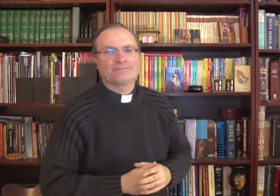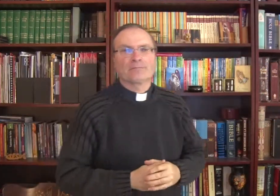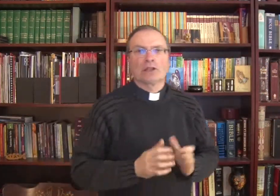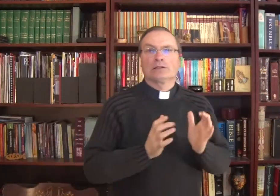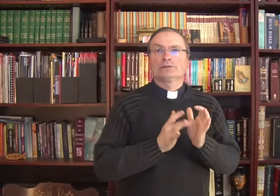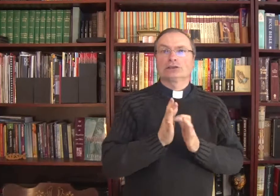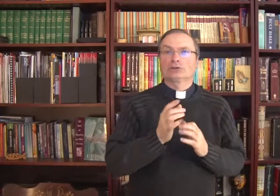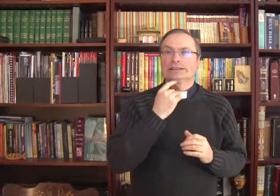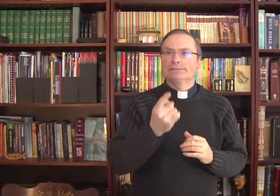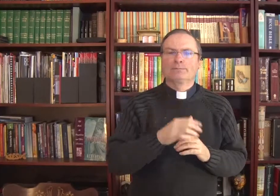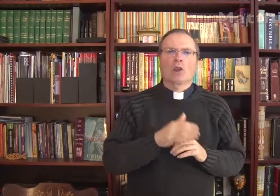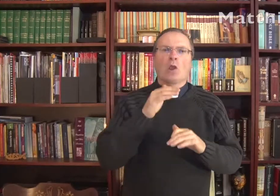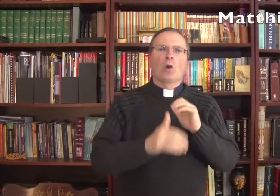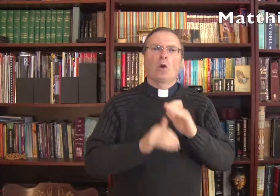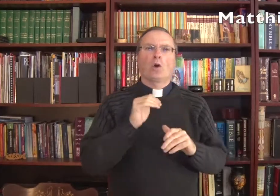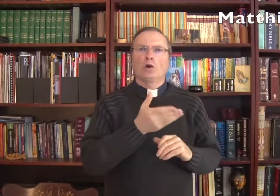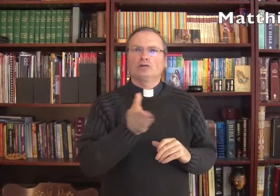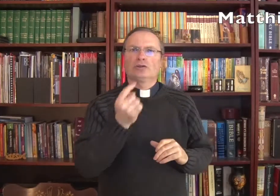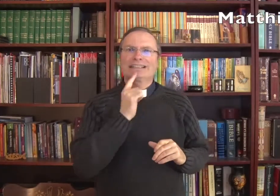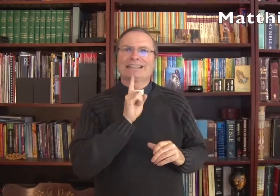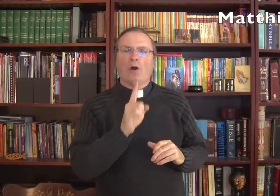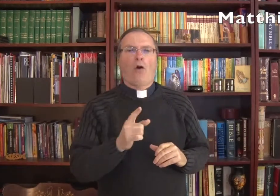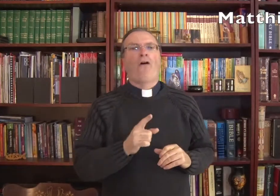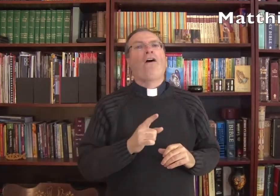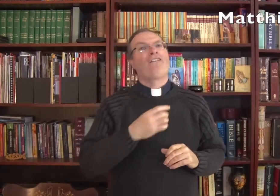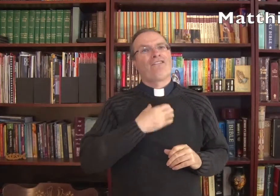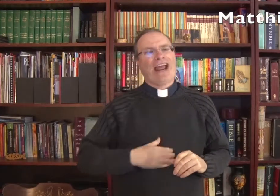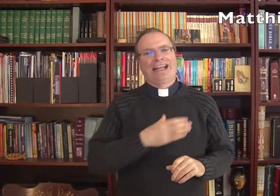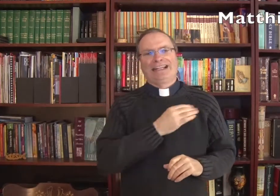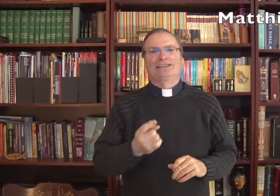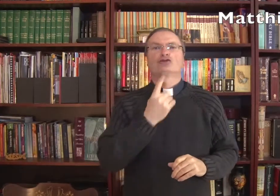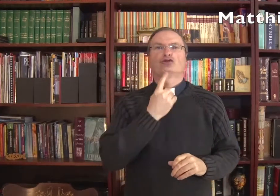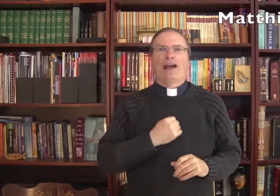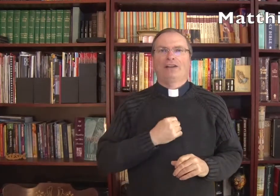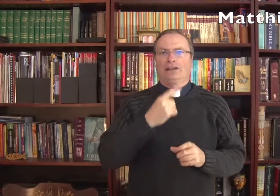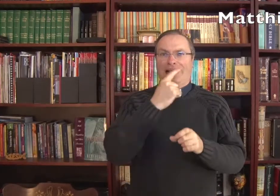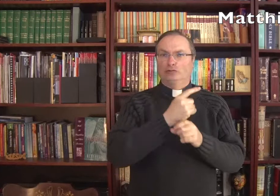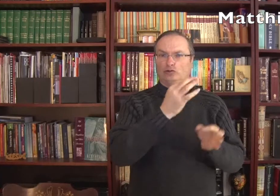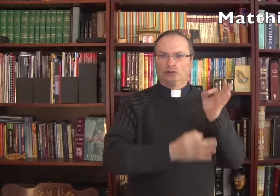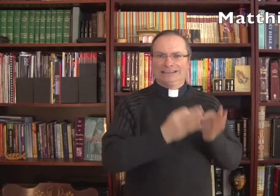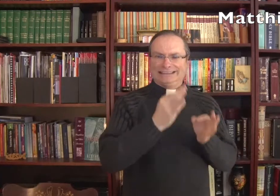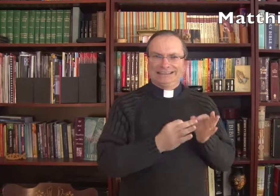Jésus disait: Heureux ceux qui ont faim et soif de la justice,